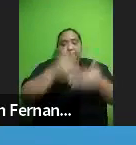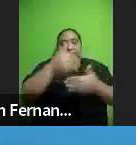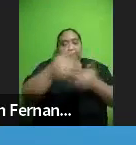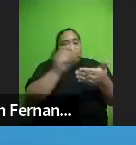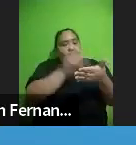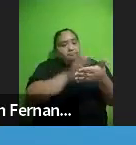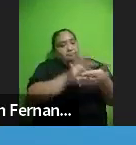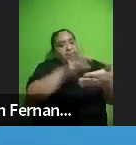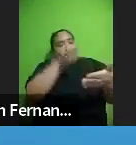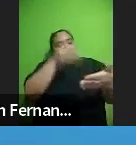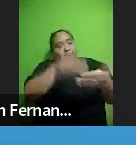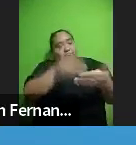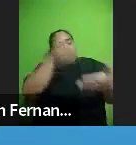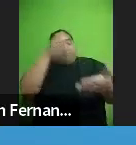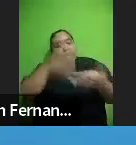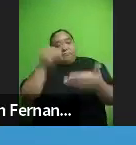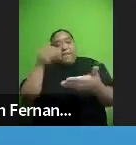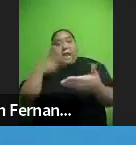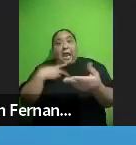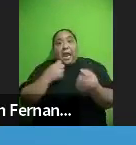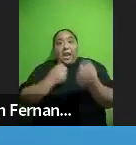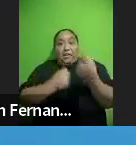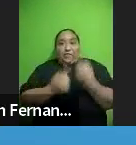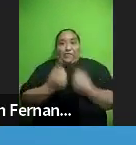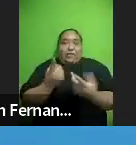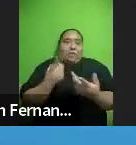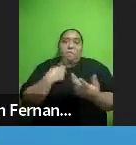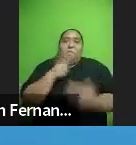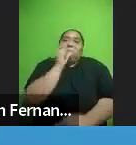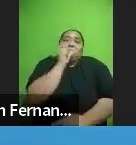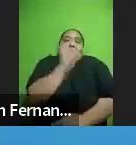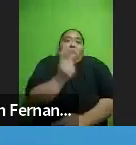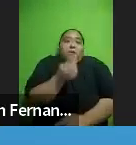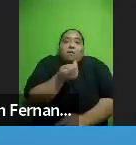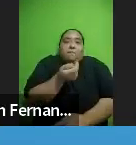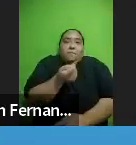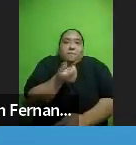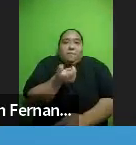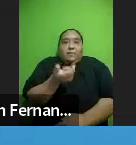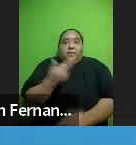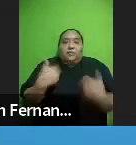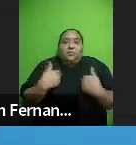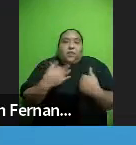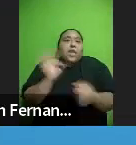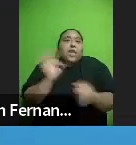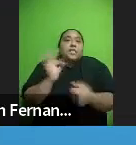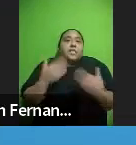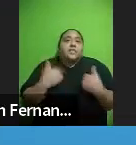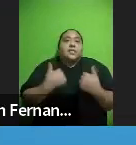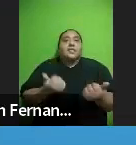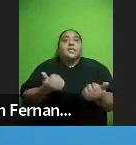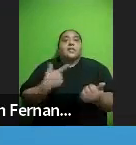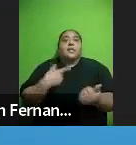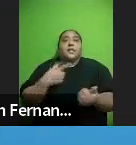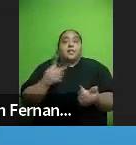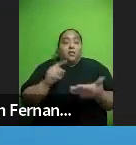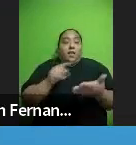lengua escrita son muy pocas en en las lenguas Naturales en el mundo de las matemáticas se matemáticas se usan muy poco en